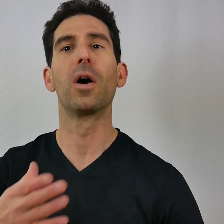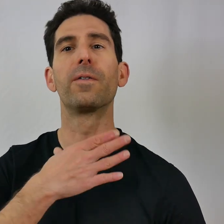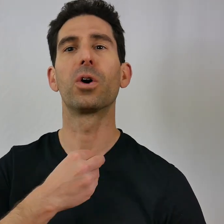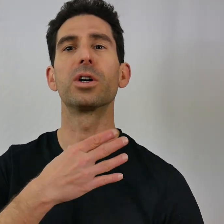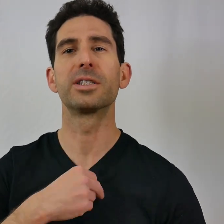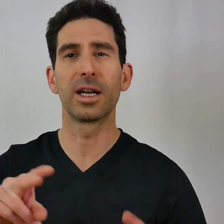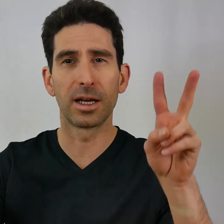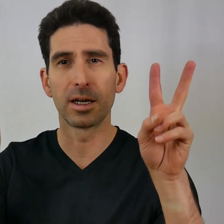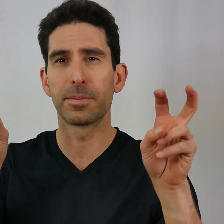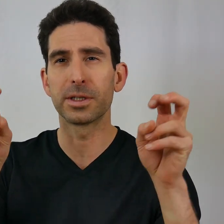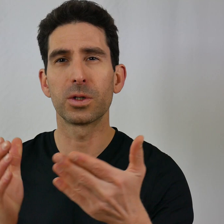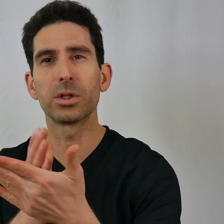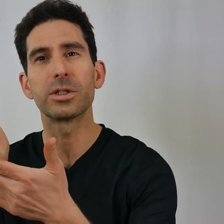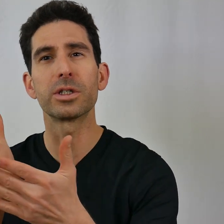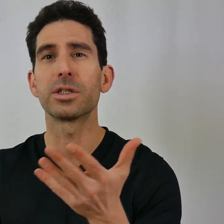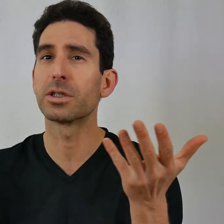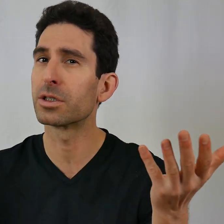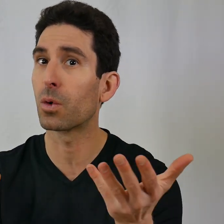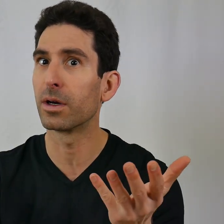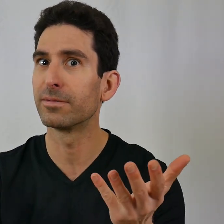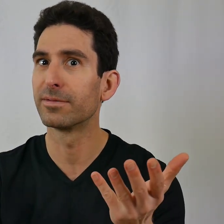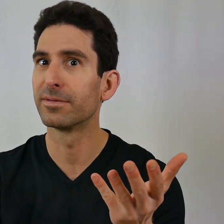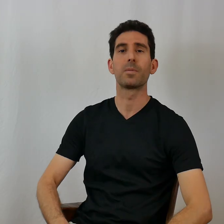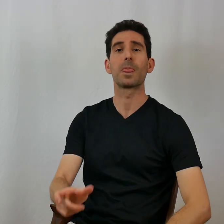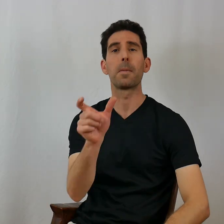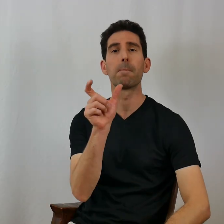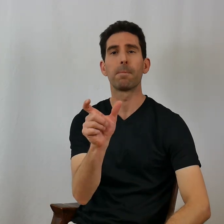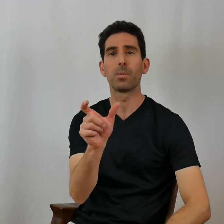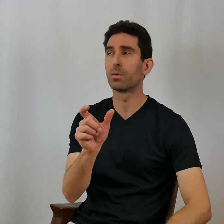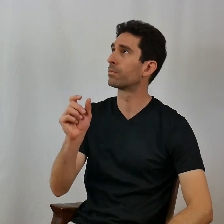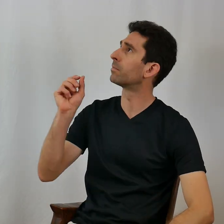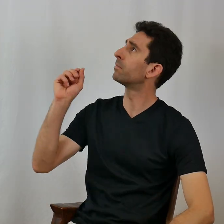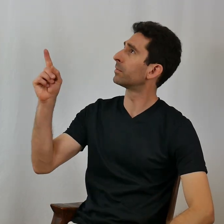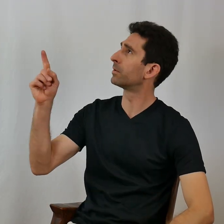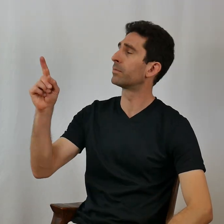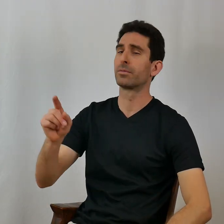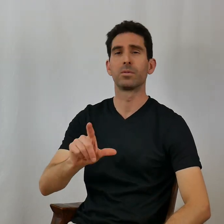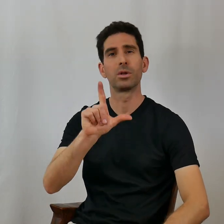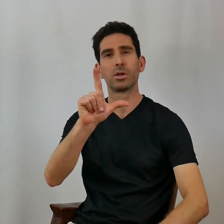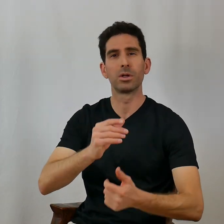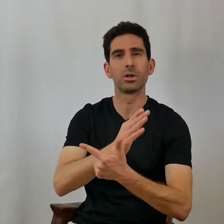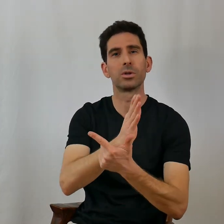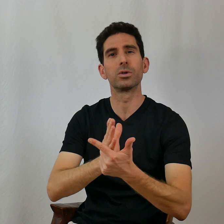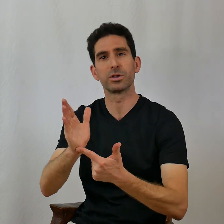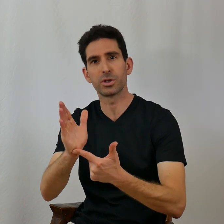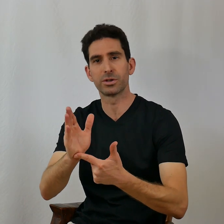Que veut dire cette expression ? Le mot compas possède deux sens.